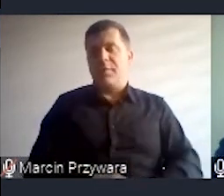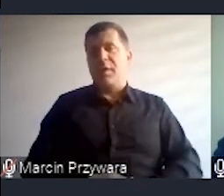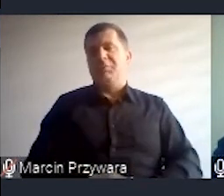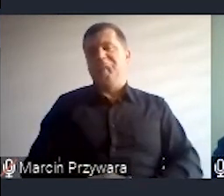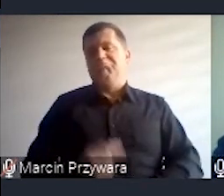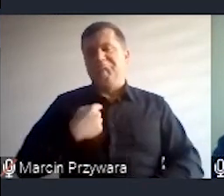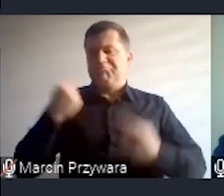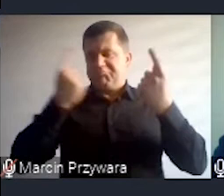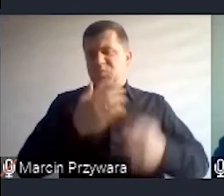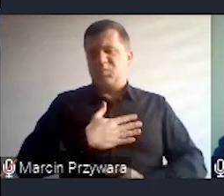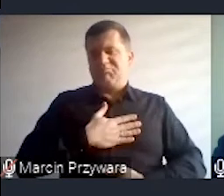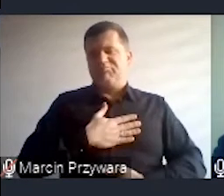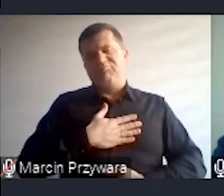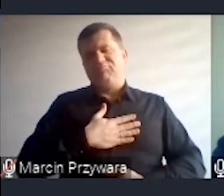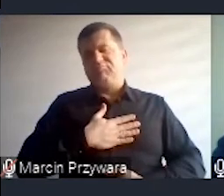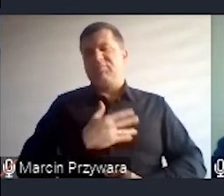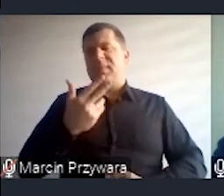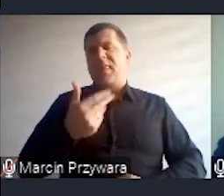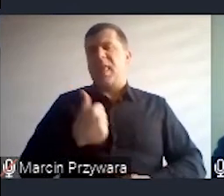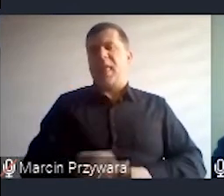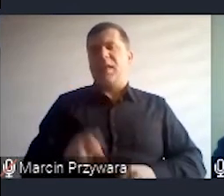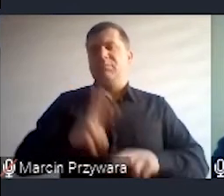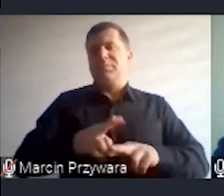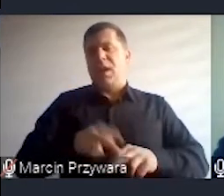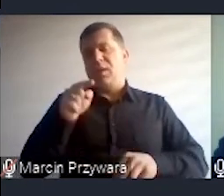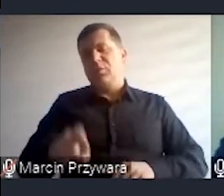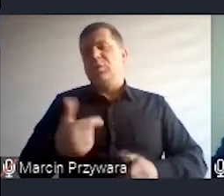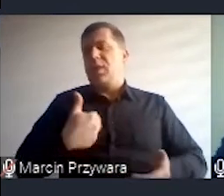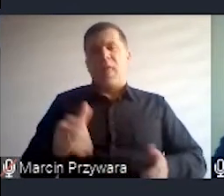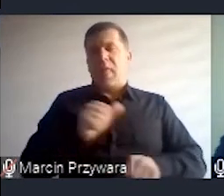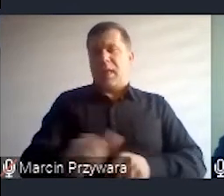że nie jest mi już dany sprzęt, dany środek potrzebny.